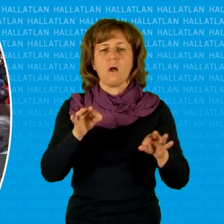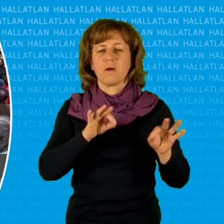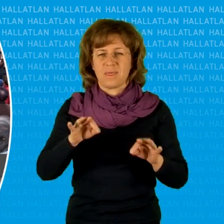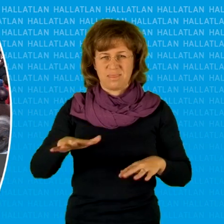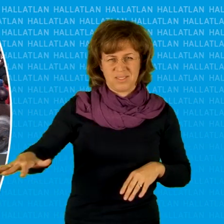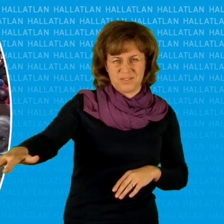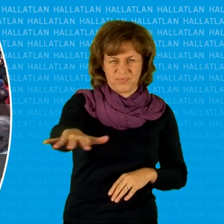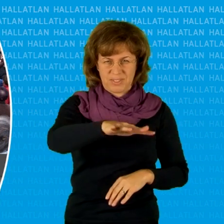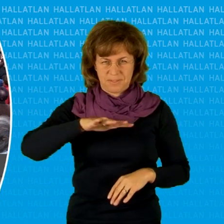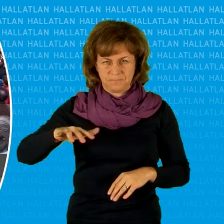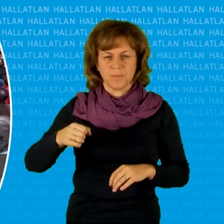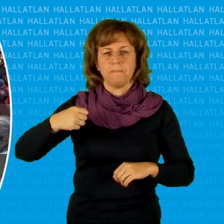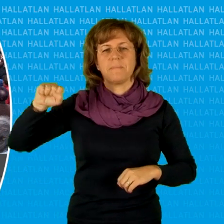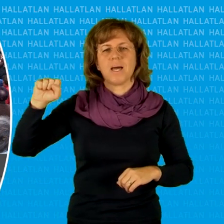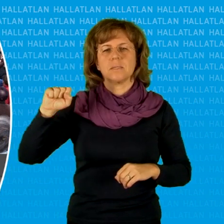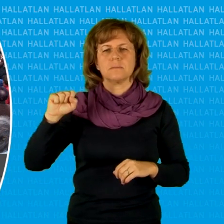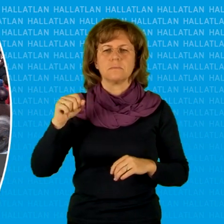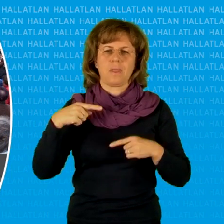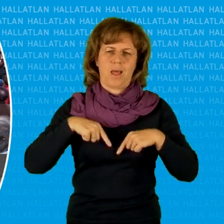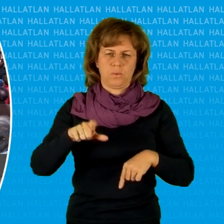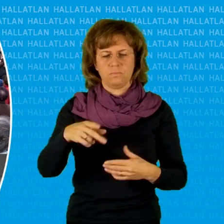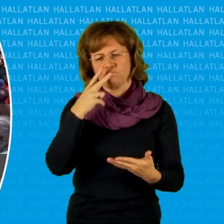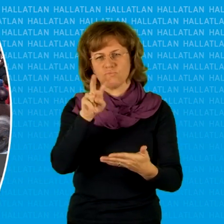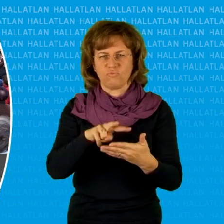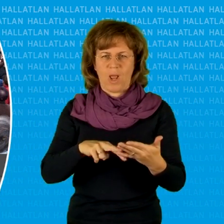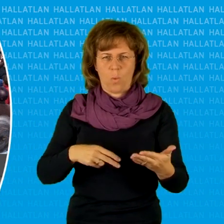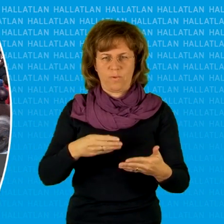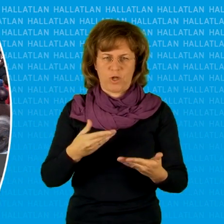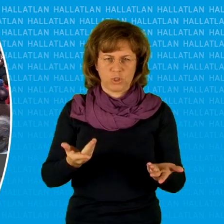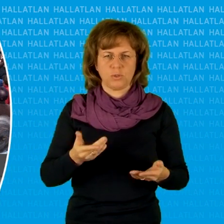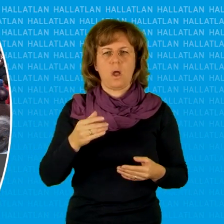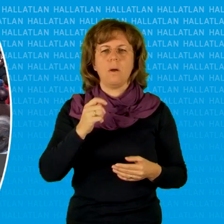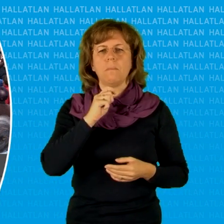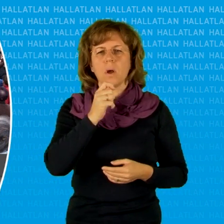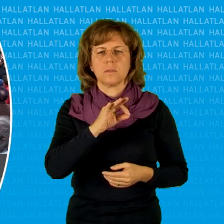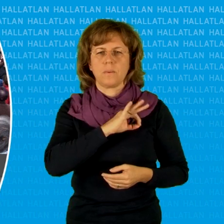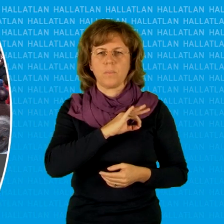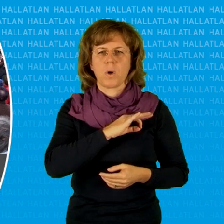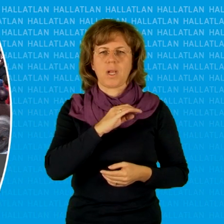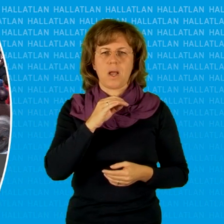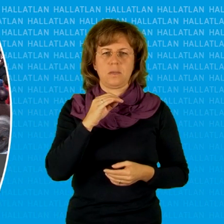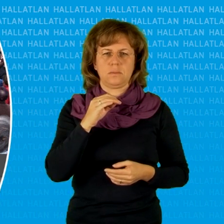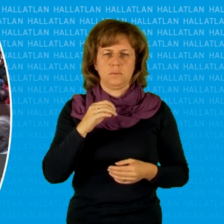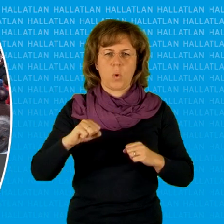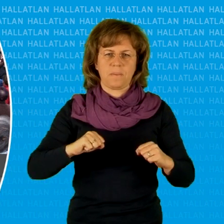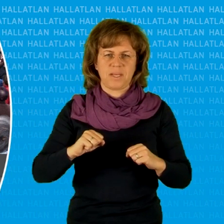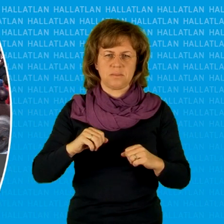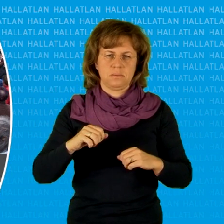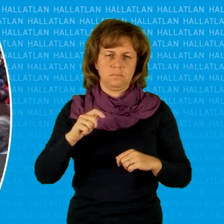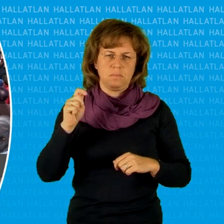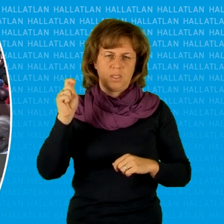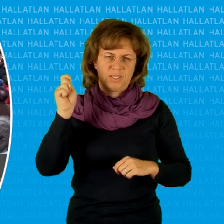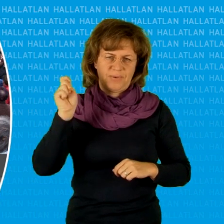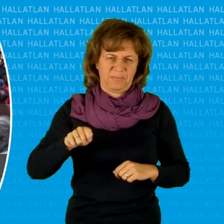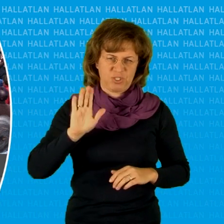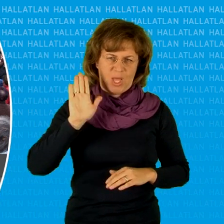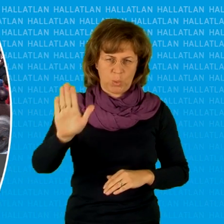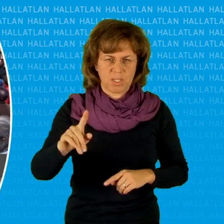A rendezvényen a pártelnök felolvasta az MPP önkormányzati képviselőinek